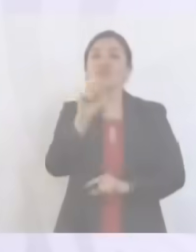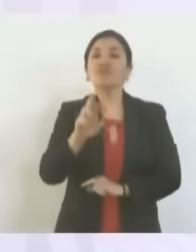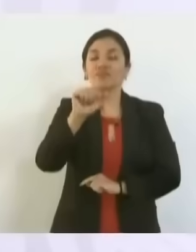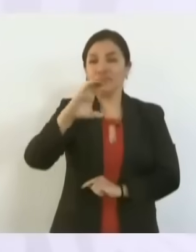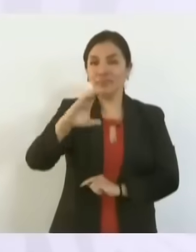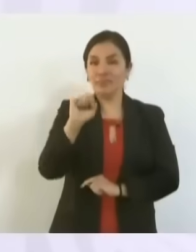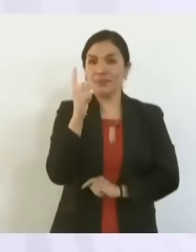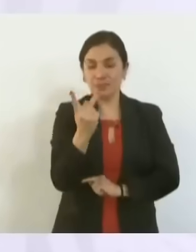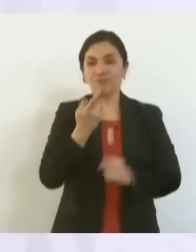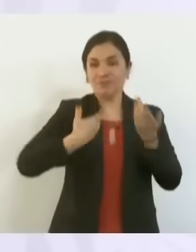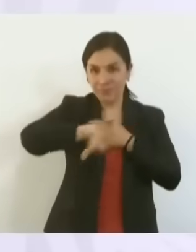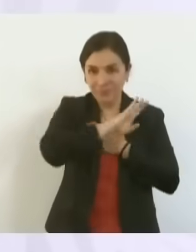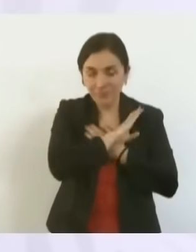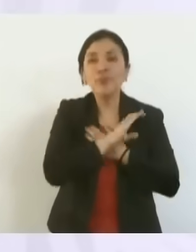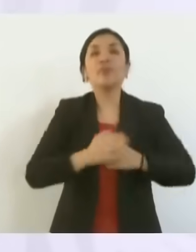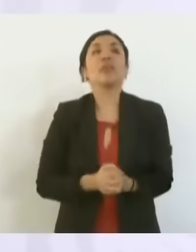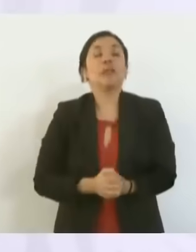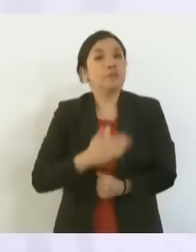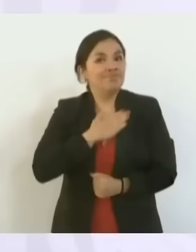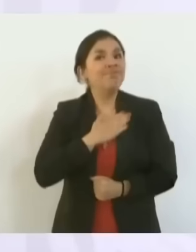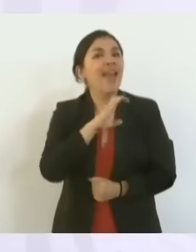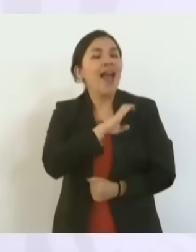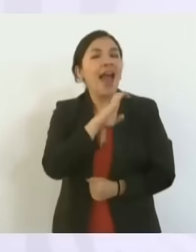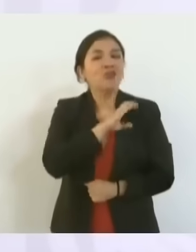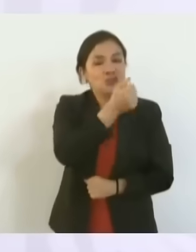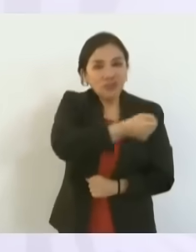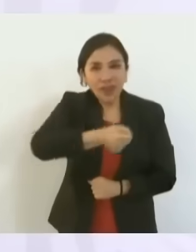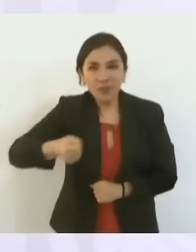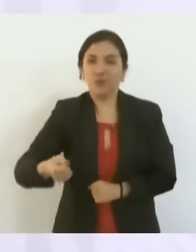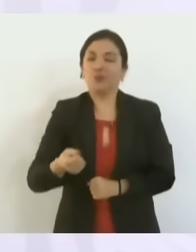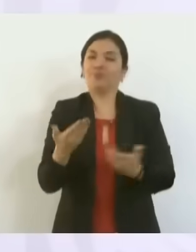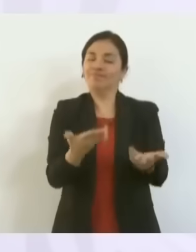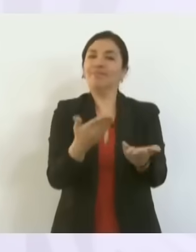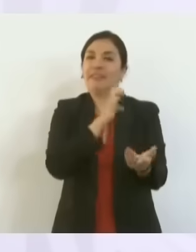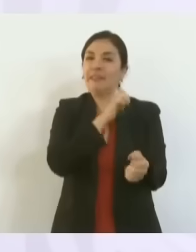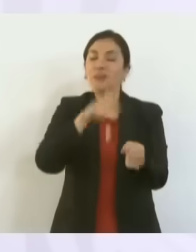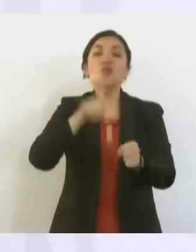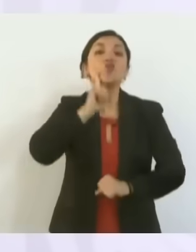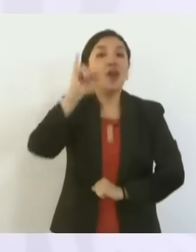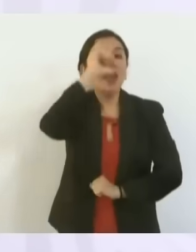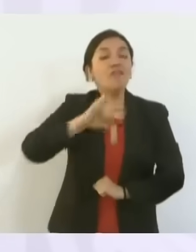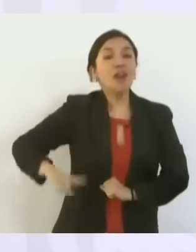Unpardo, saludo con mucho cariño y de manera particular a la jefa de gobierno de la Ciudad